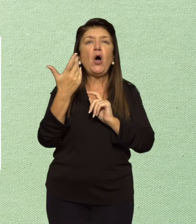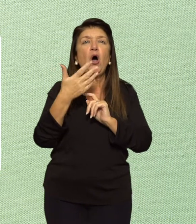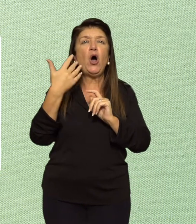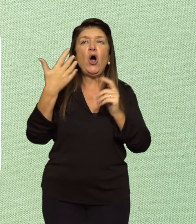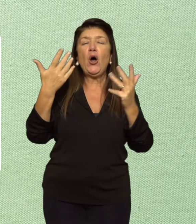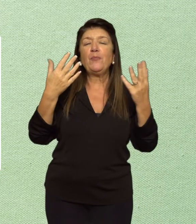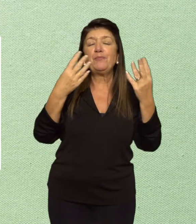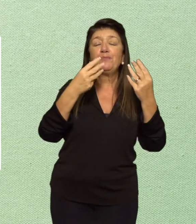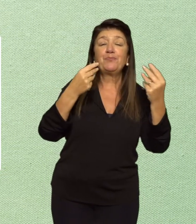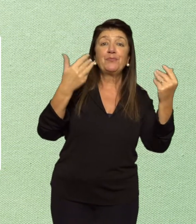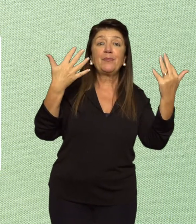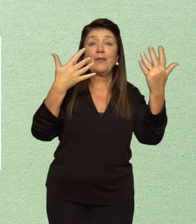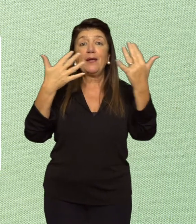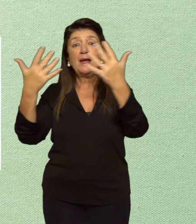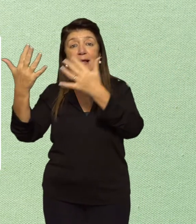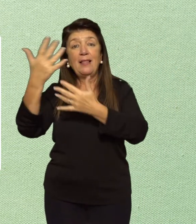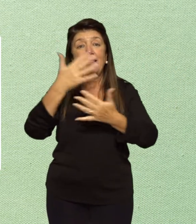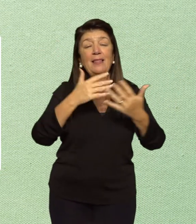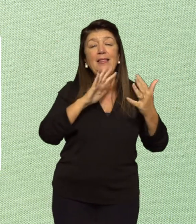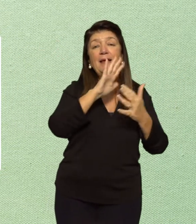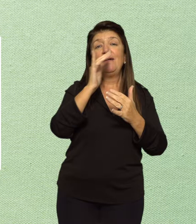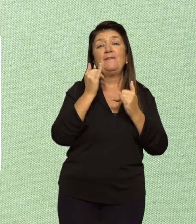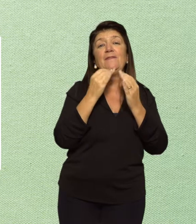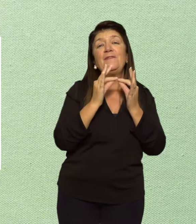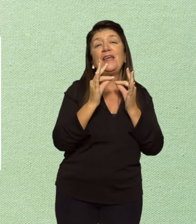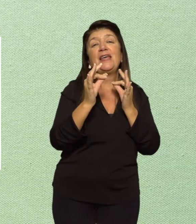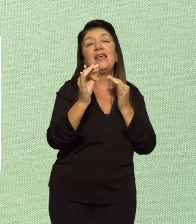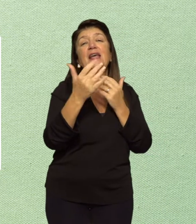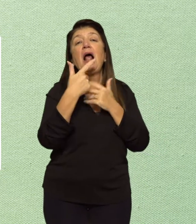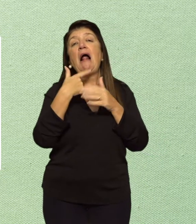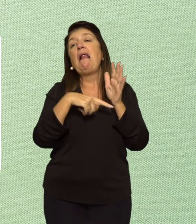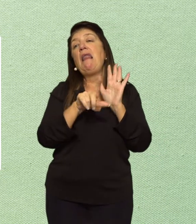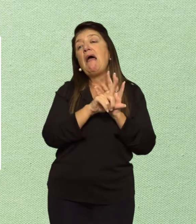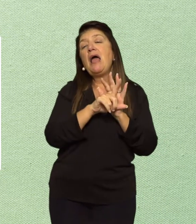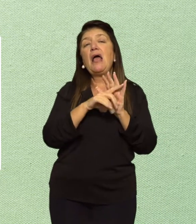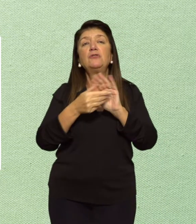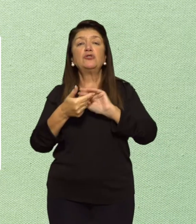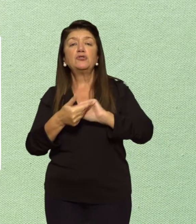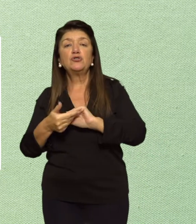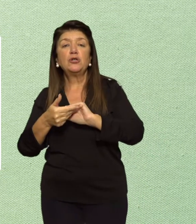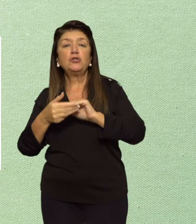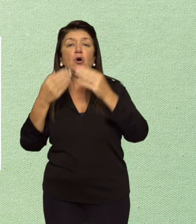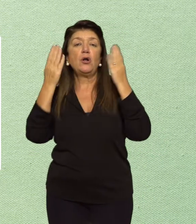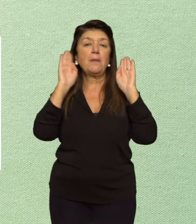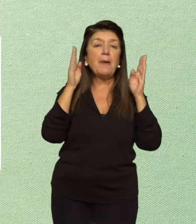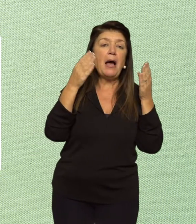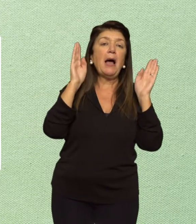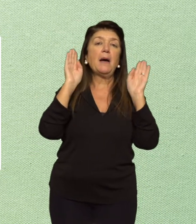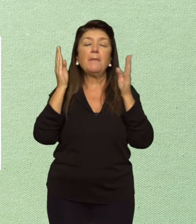come se in realtà le leggi oppure le associazioni, tutti gli psicologi o